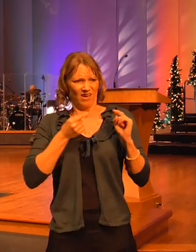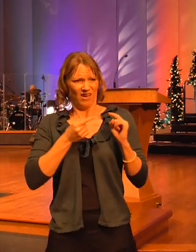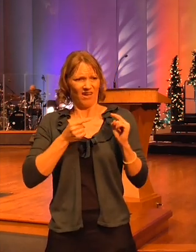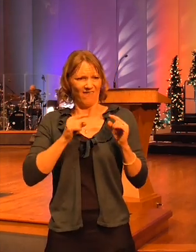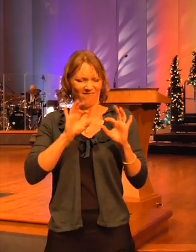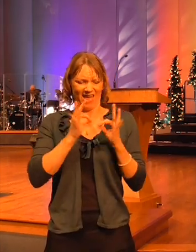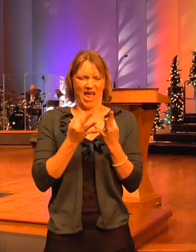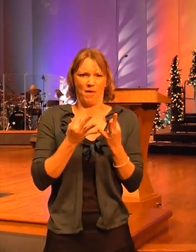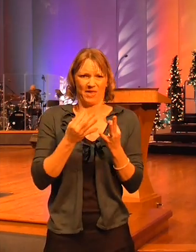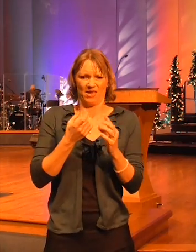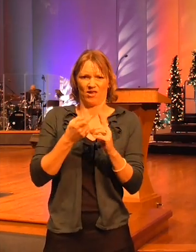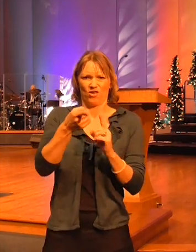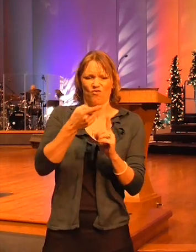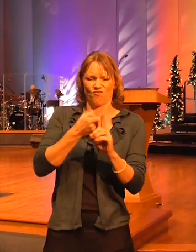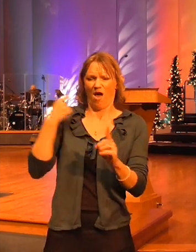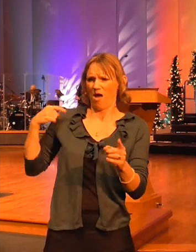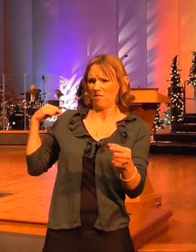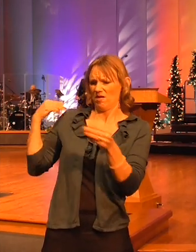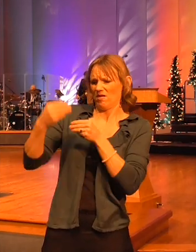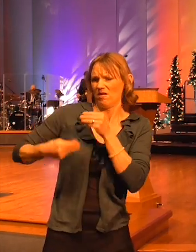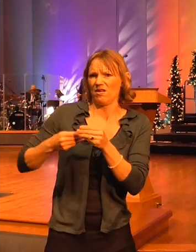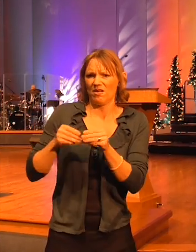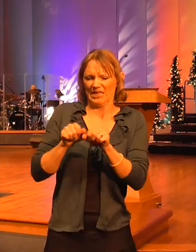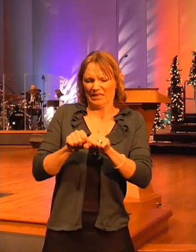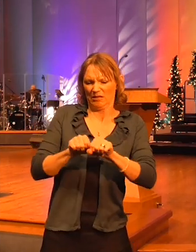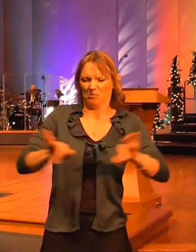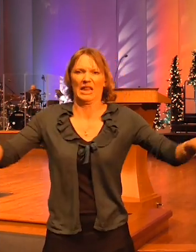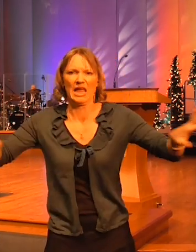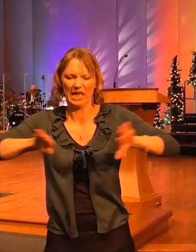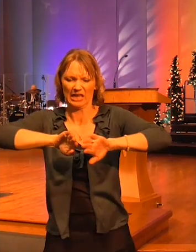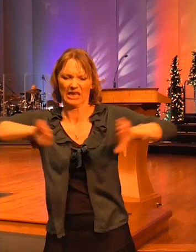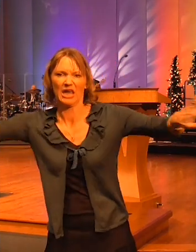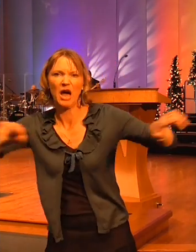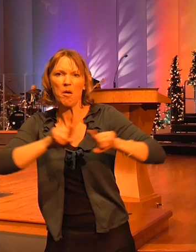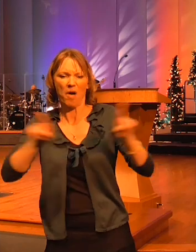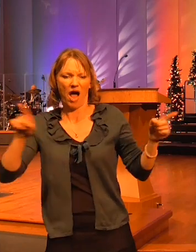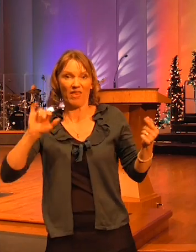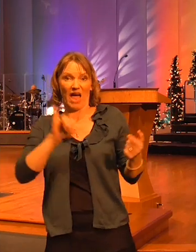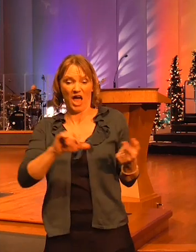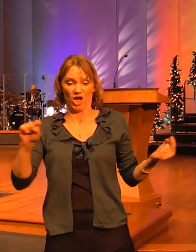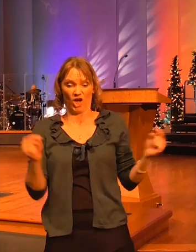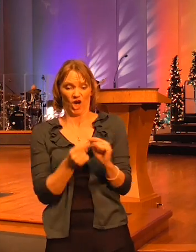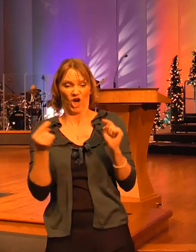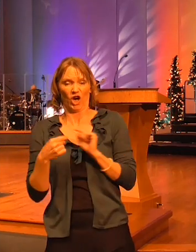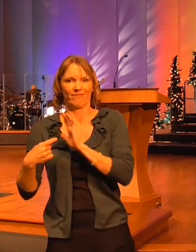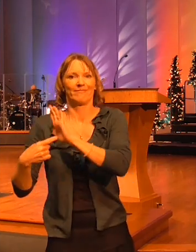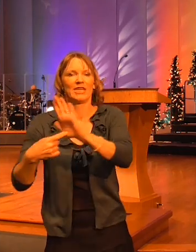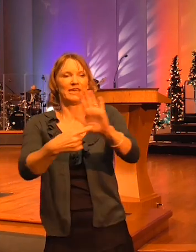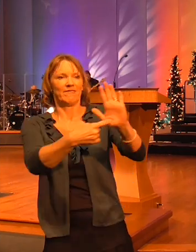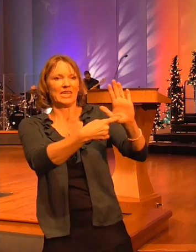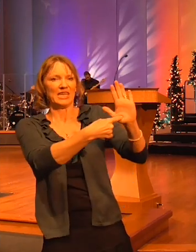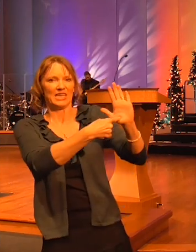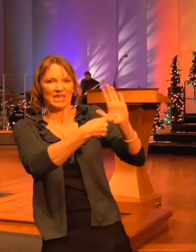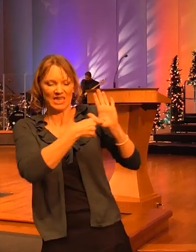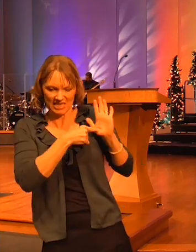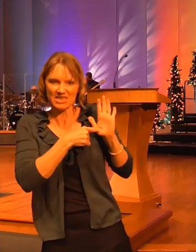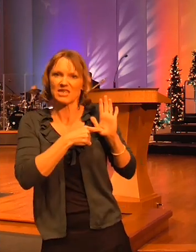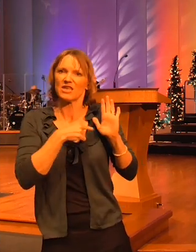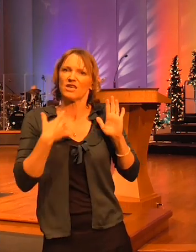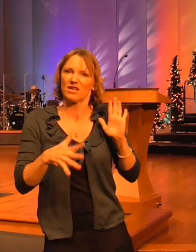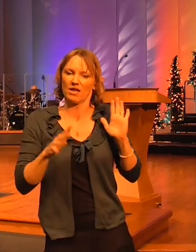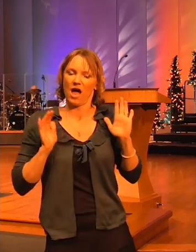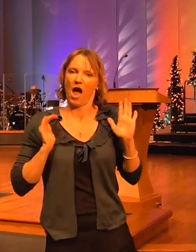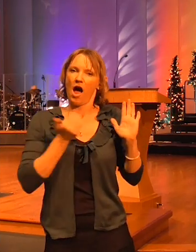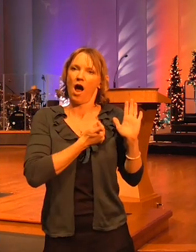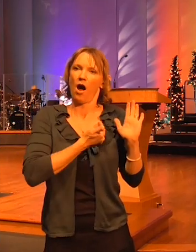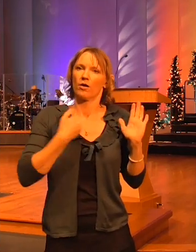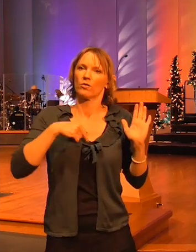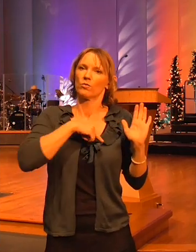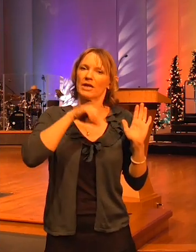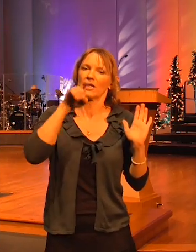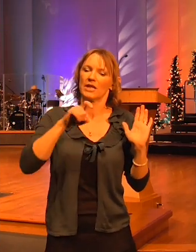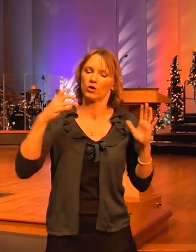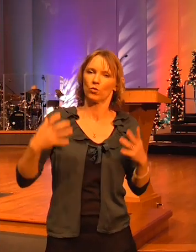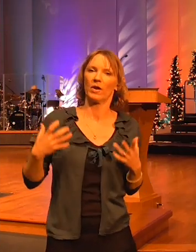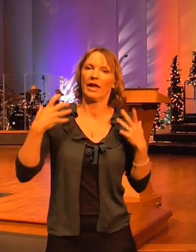dividida, pero la herida revela lo que es nuestro para sanar [Música], pero